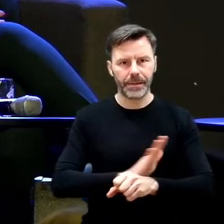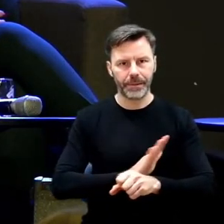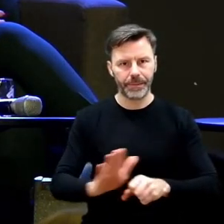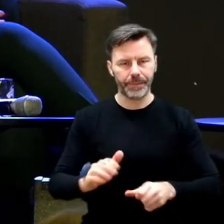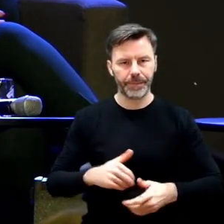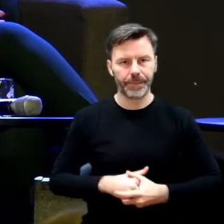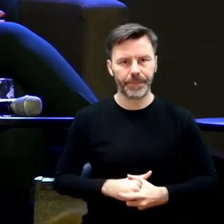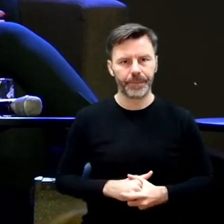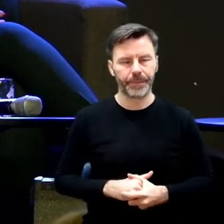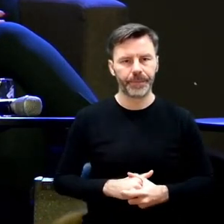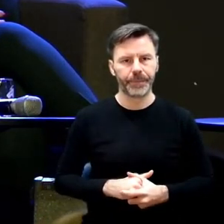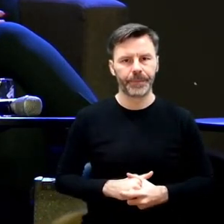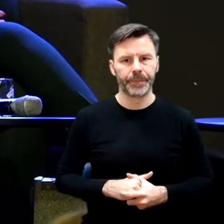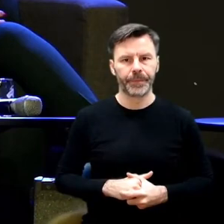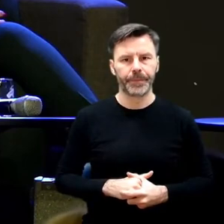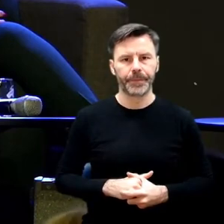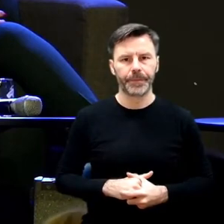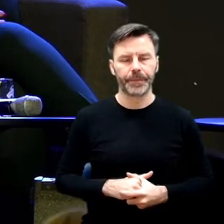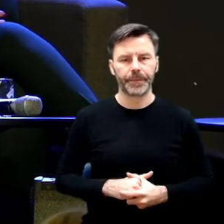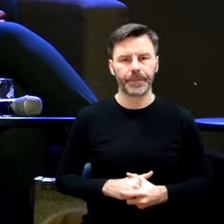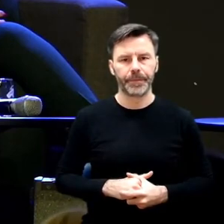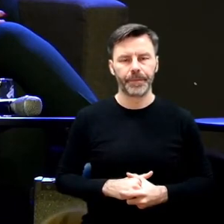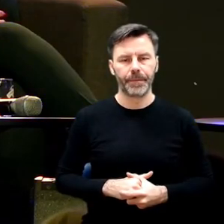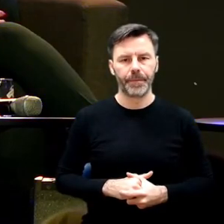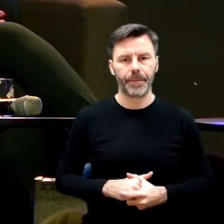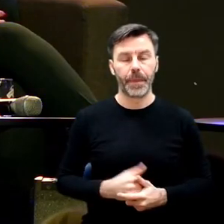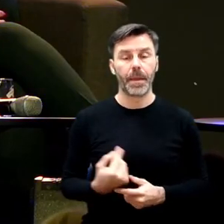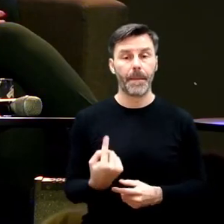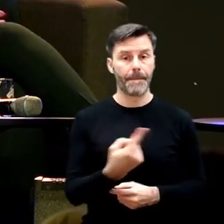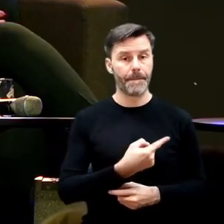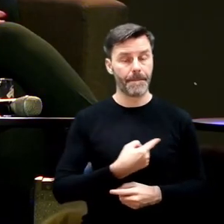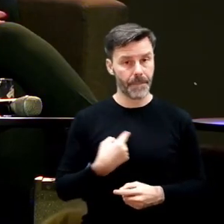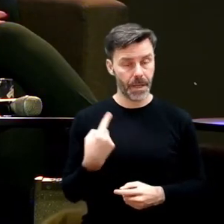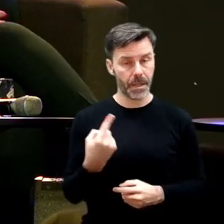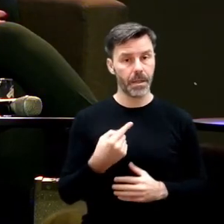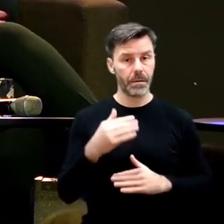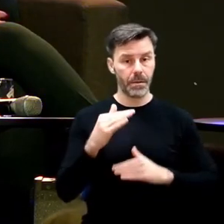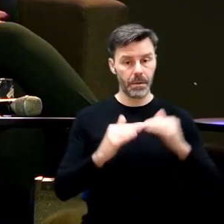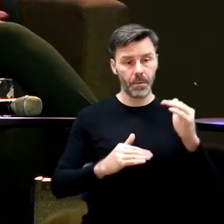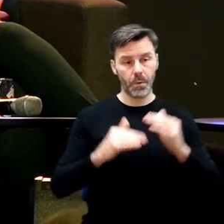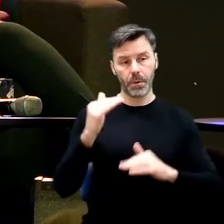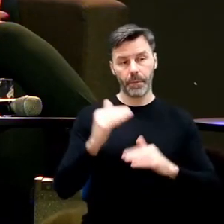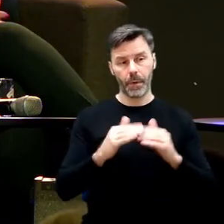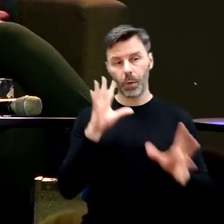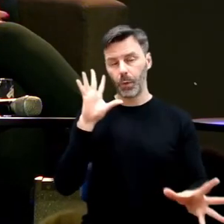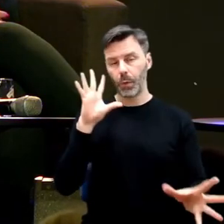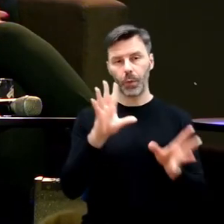My zbudowaliśmy w sumie w tej chwili, można powiedzieć, 380 mieszkań.